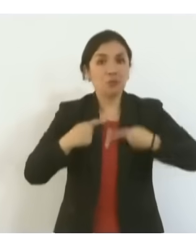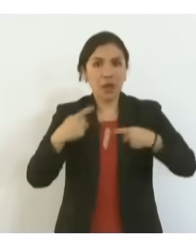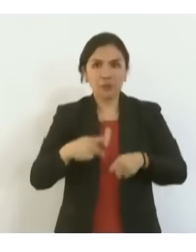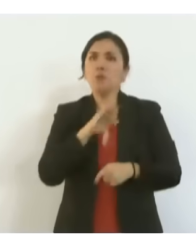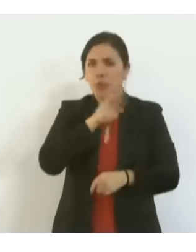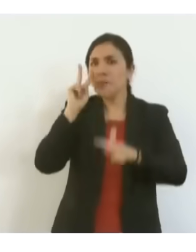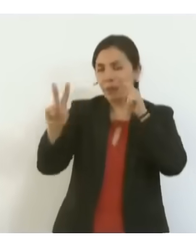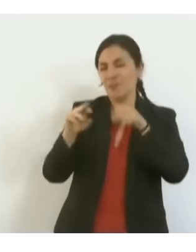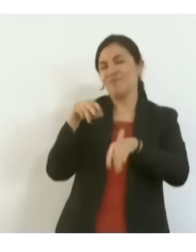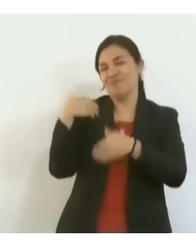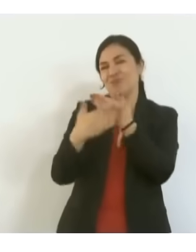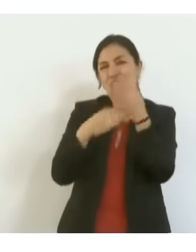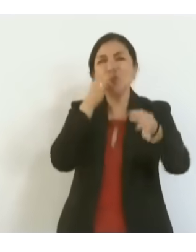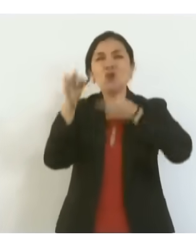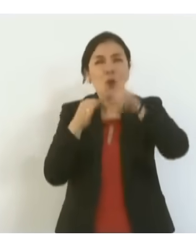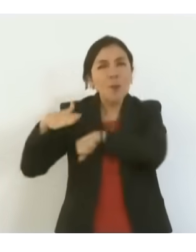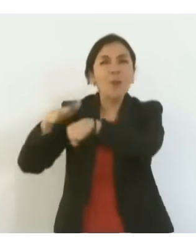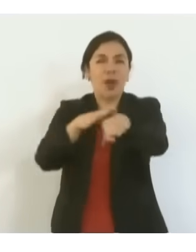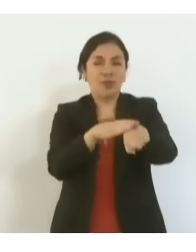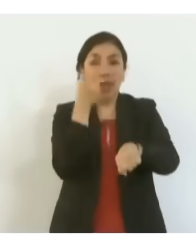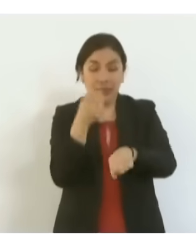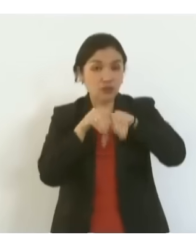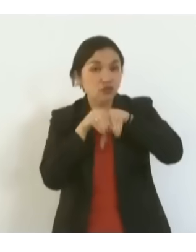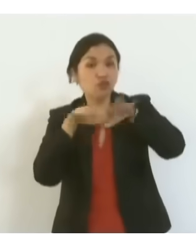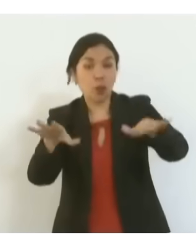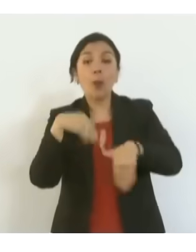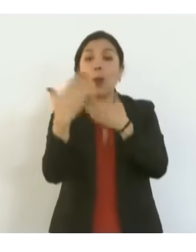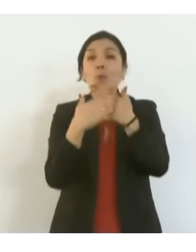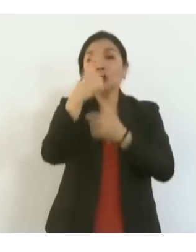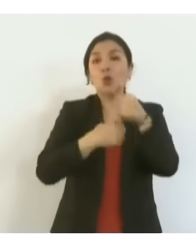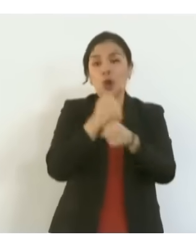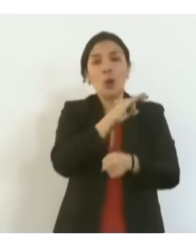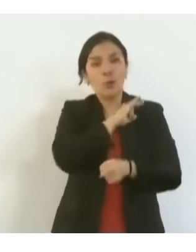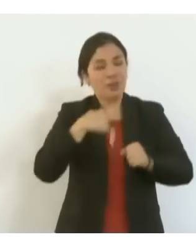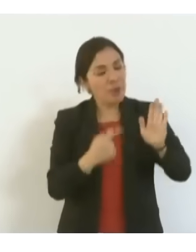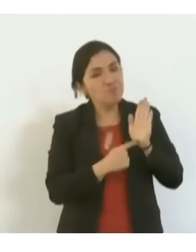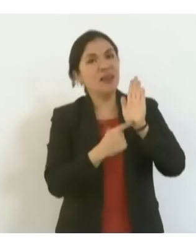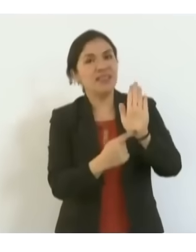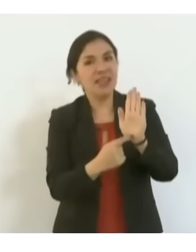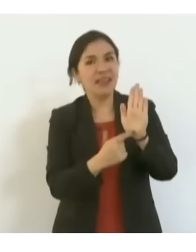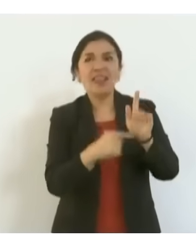que lanzaremos próximamente y que el siguiente año podamos presentar todas estas esculturas a